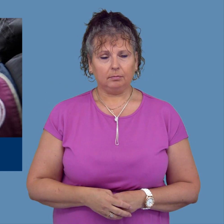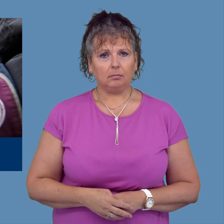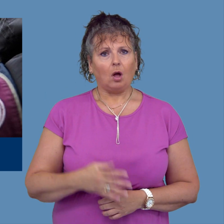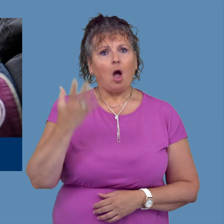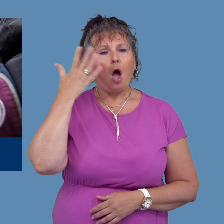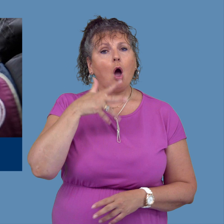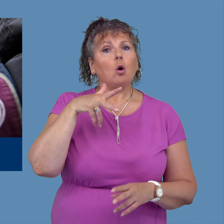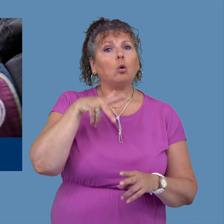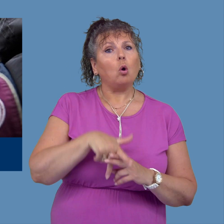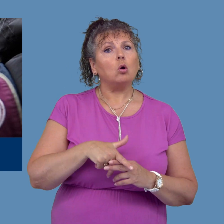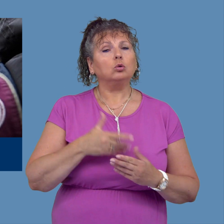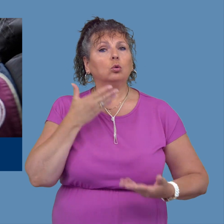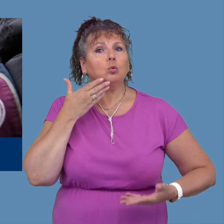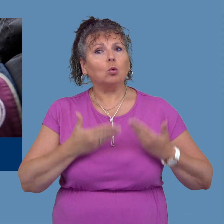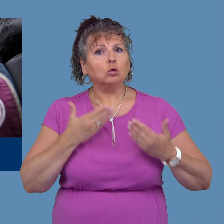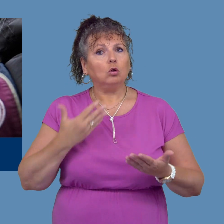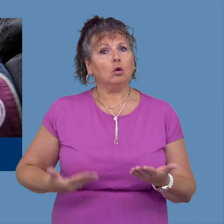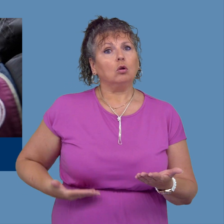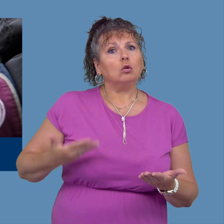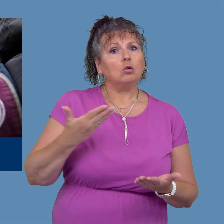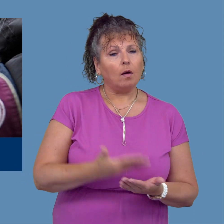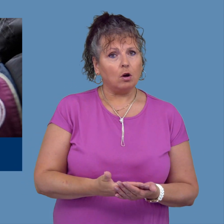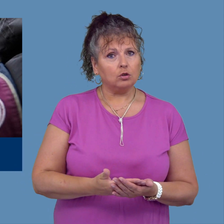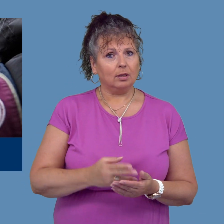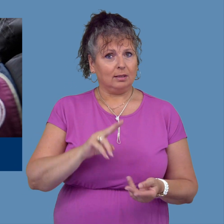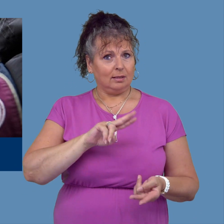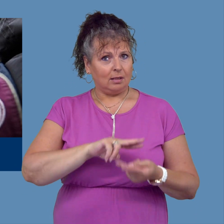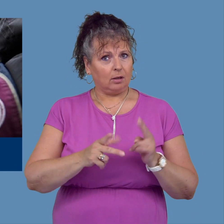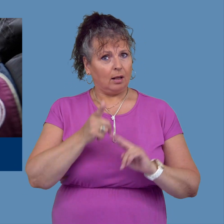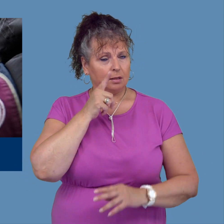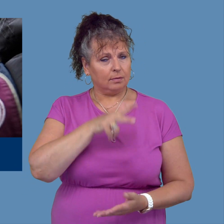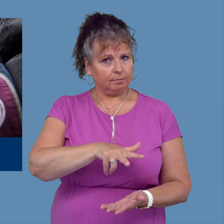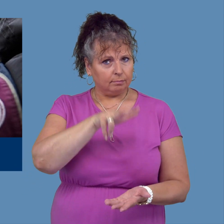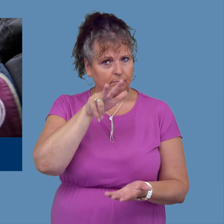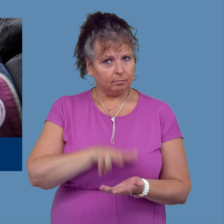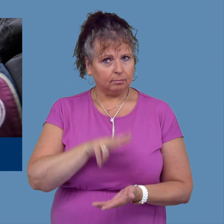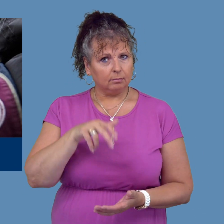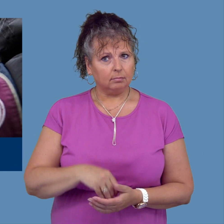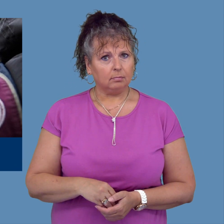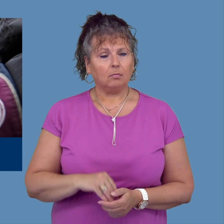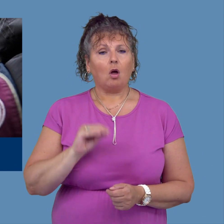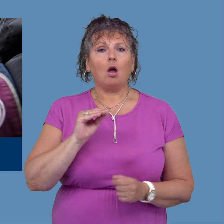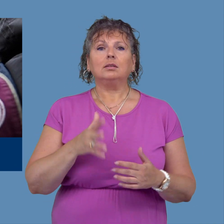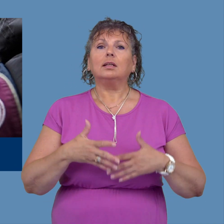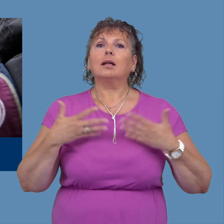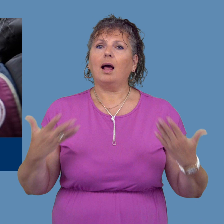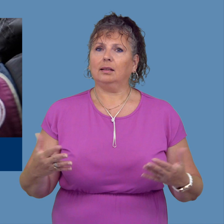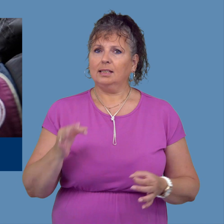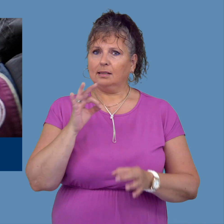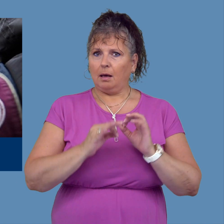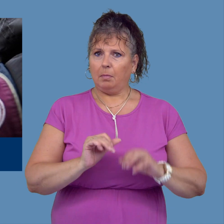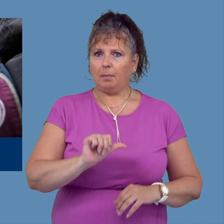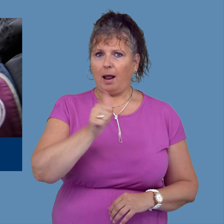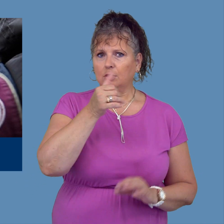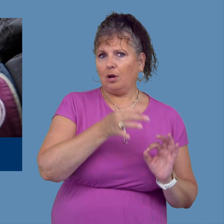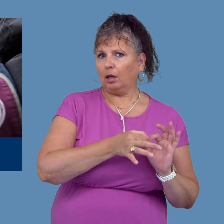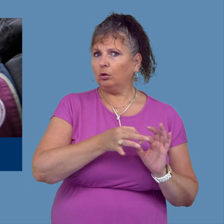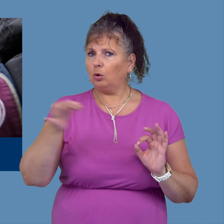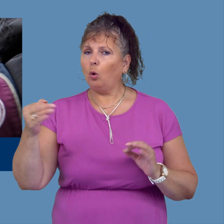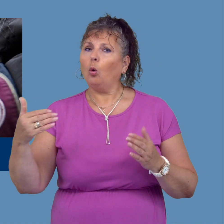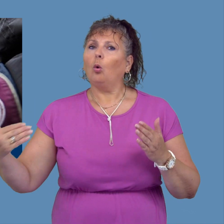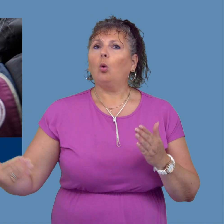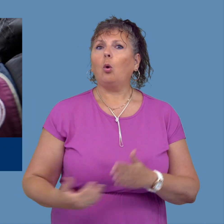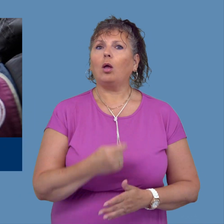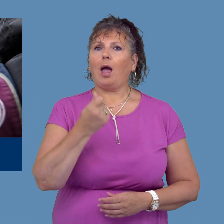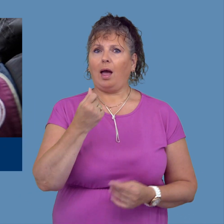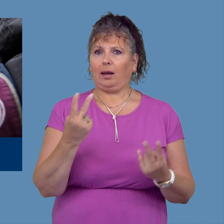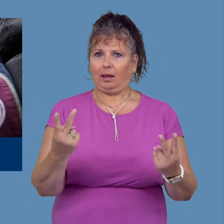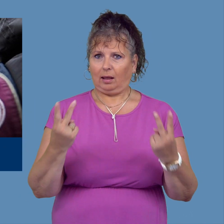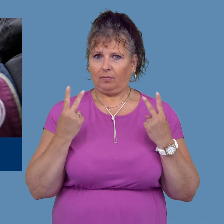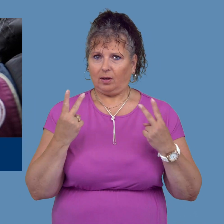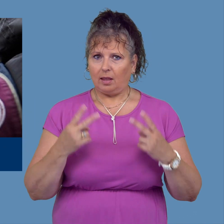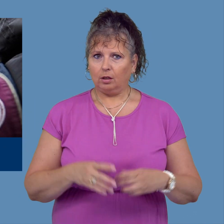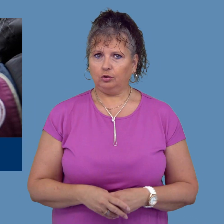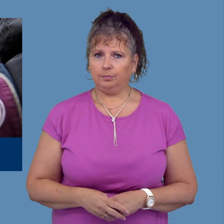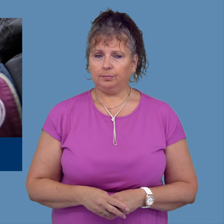Ha a Közgyűlés szerdán megszavazza az előterjesztést, az új tarifák szeptember elején lépnének hatályba.